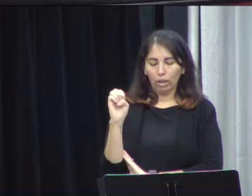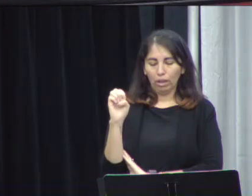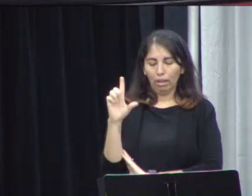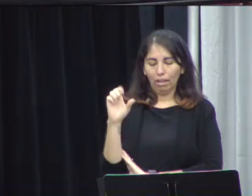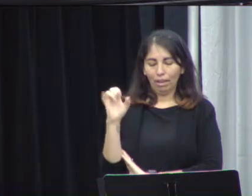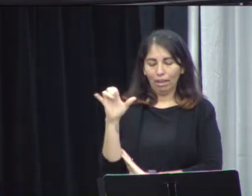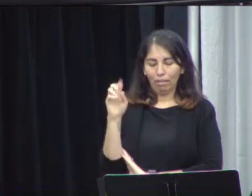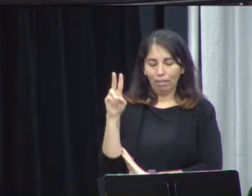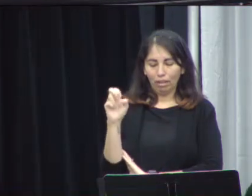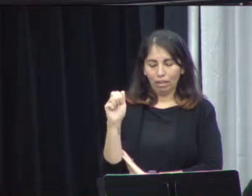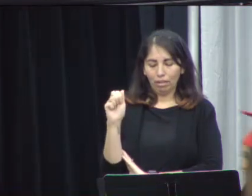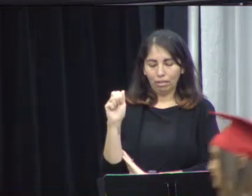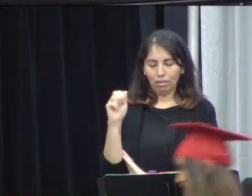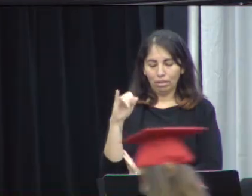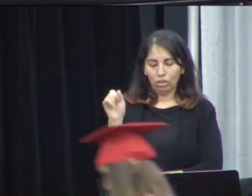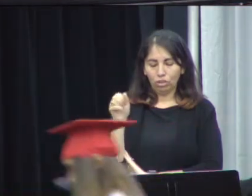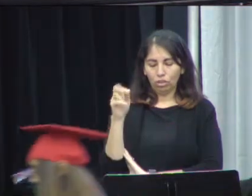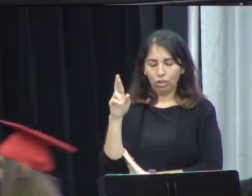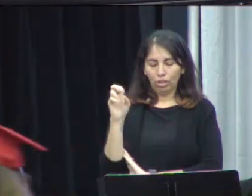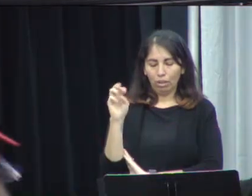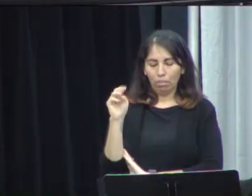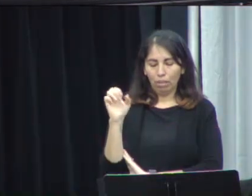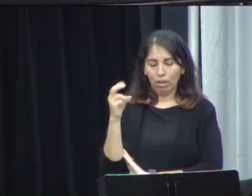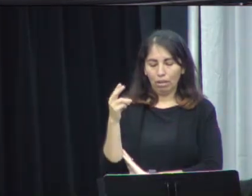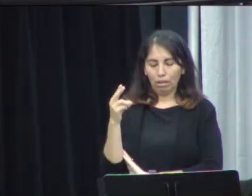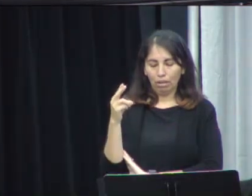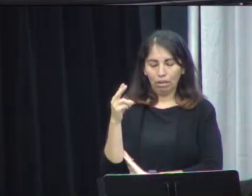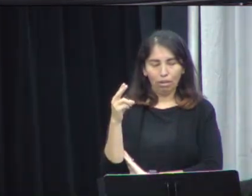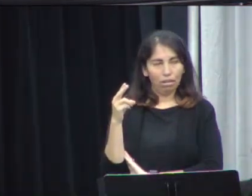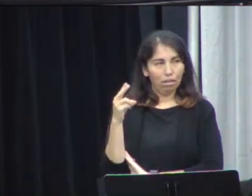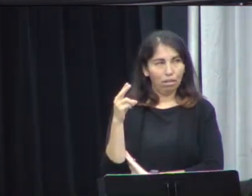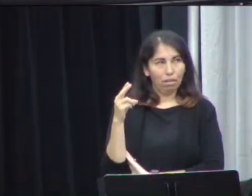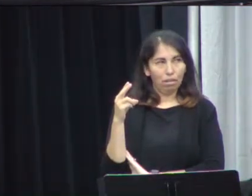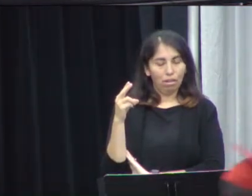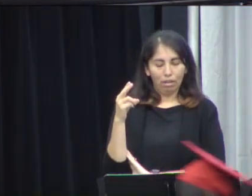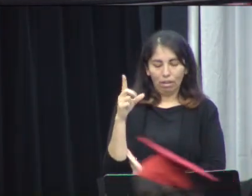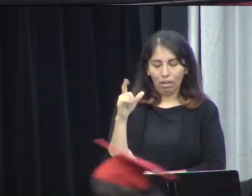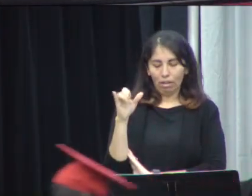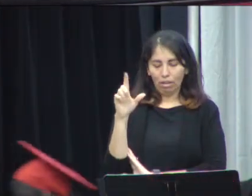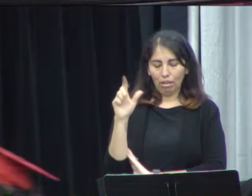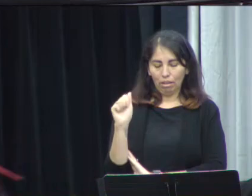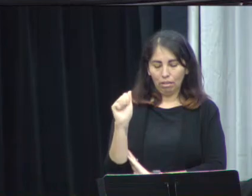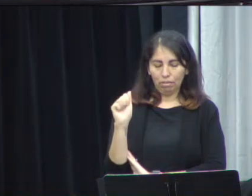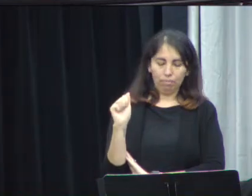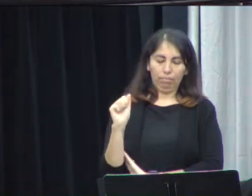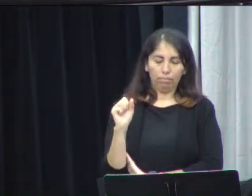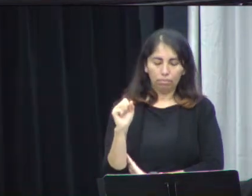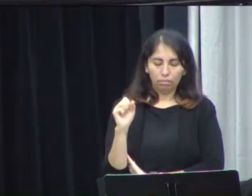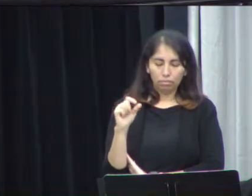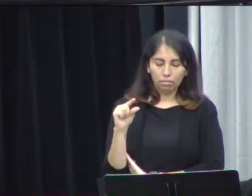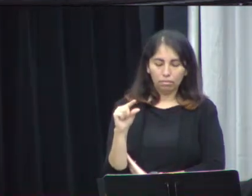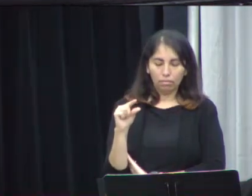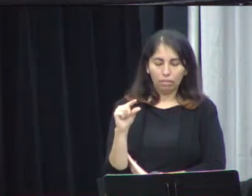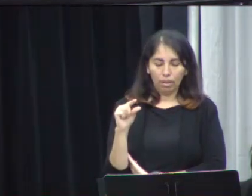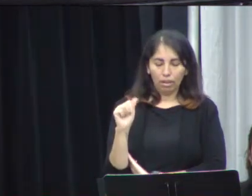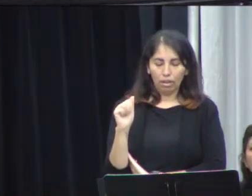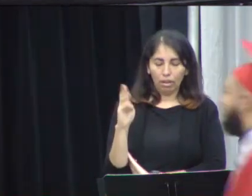(audience applauds) [Announcer] Jeremiah Leyal. (audience applauds)